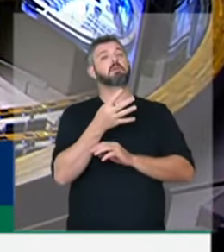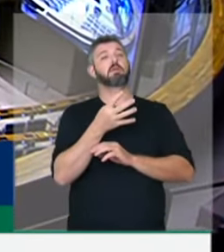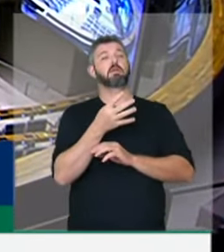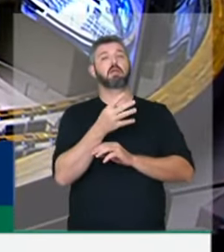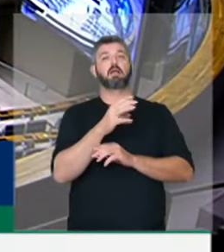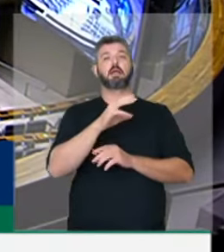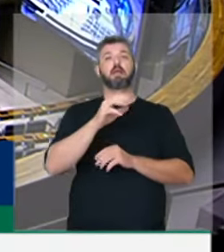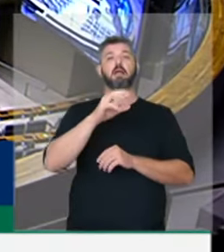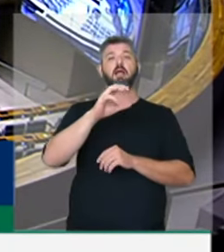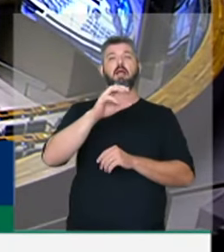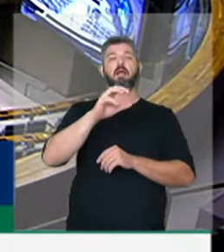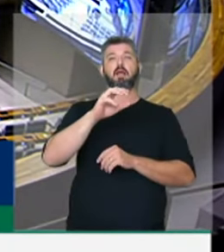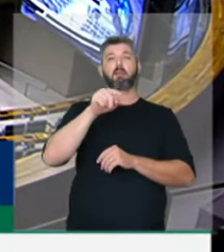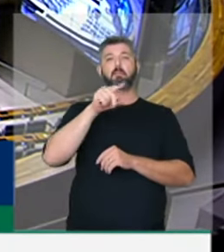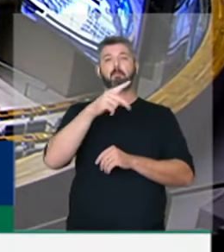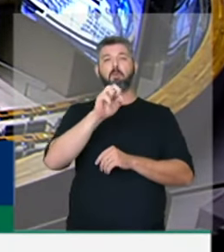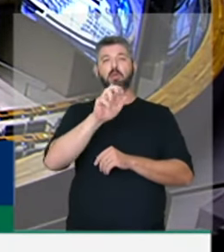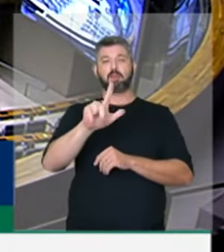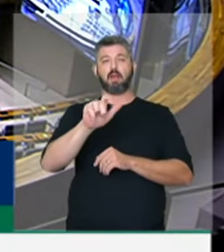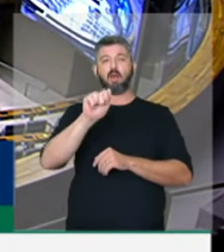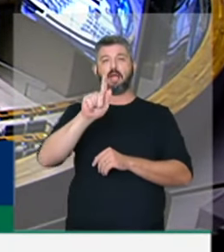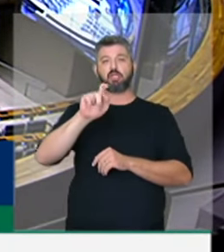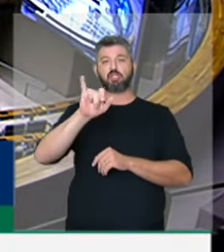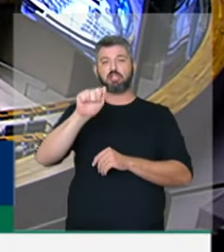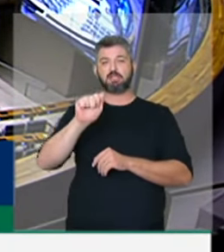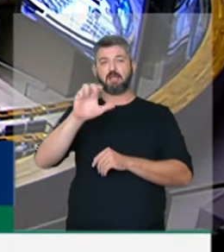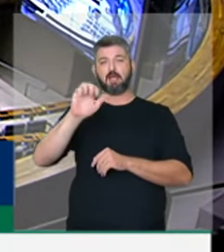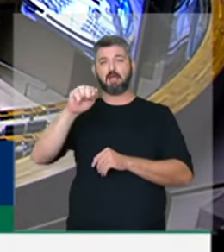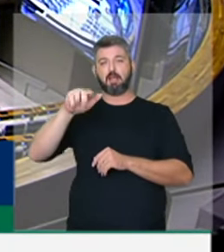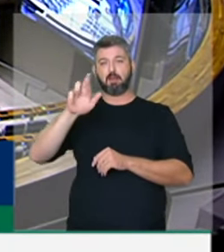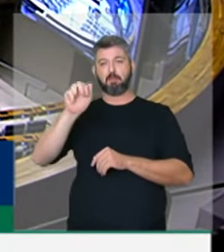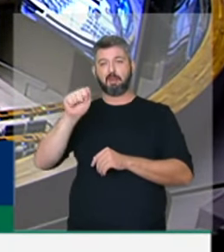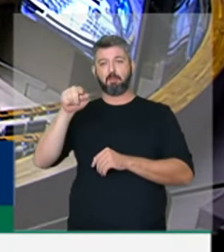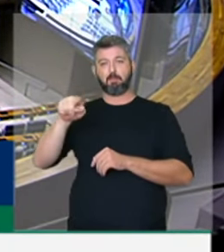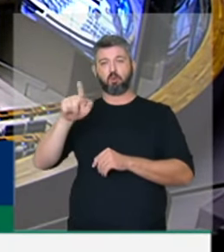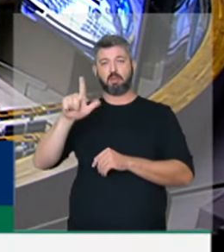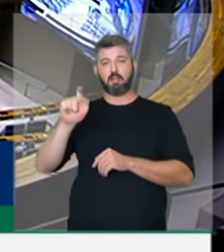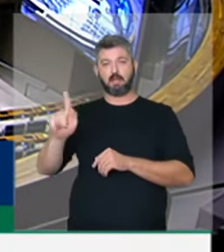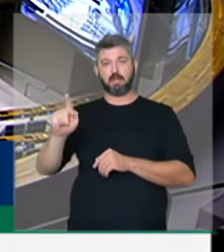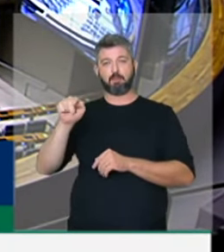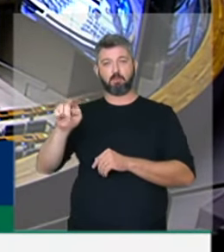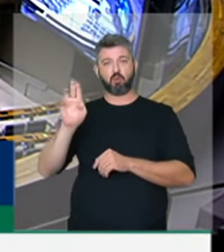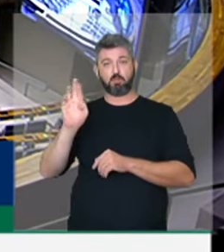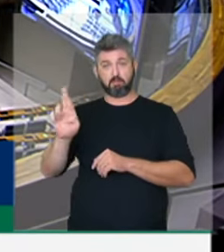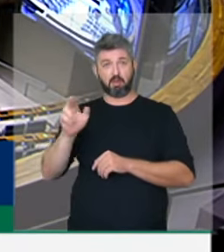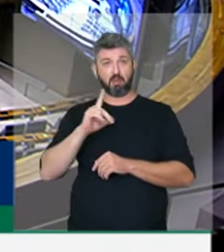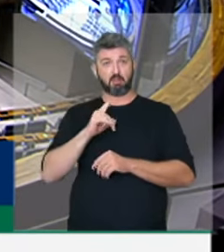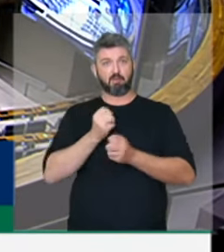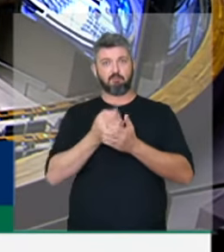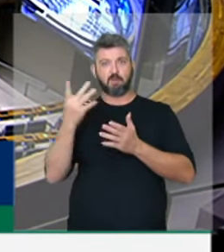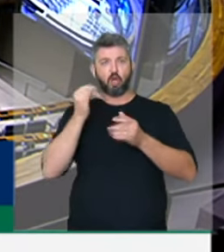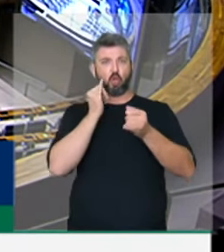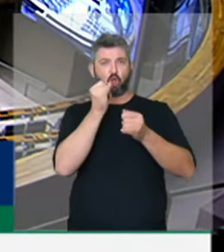AGÊNCIA CÂMARA DE NOTÍCIAS PREPAROU VÁRIAS REPORTAGENS SOBRE VÁRIOS TEMAS QUE CIRCULAM, QUE ESTÃO EM DEBATES AQUI NA CÂMARA, E ESPECIALMENTE ESSE ASSUNTO.